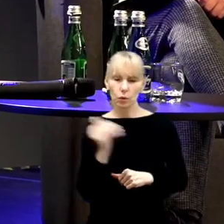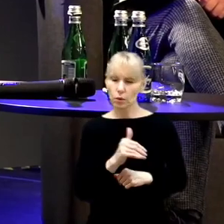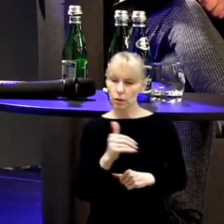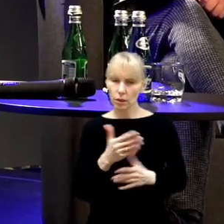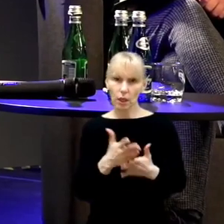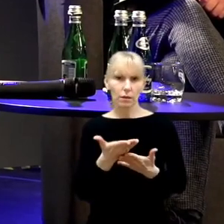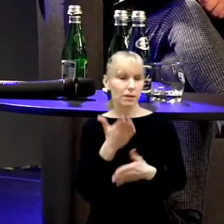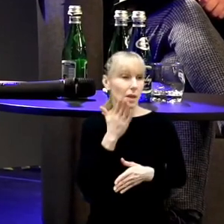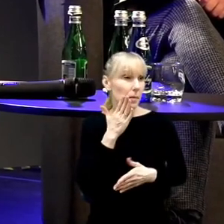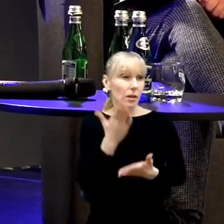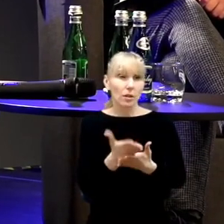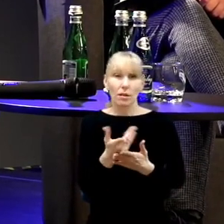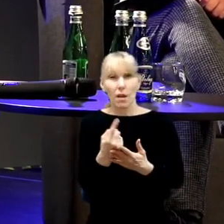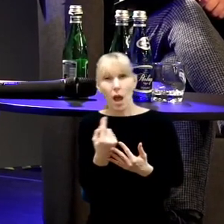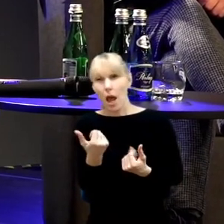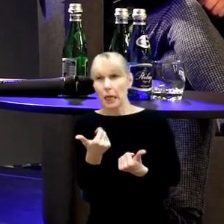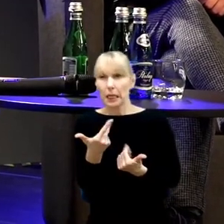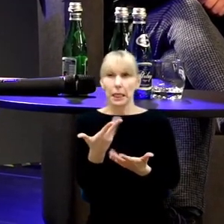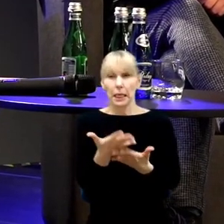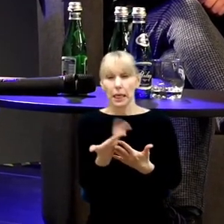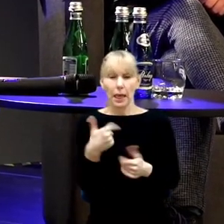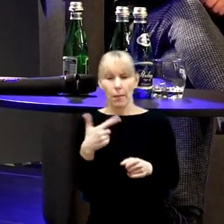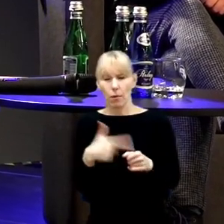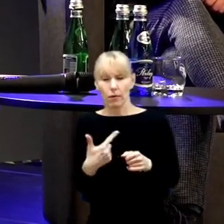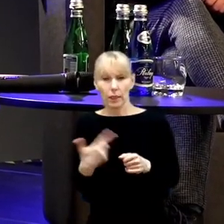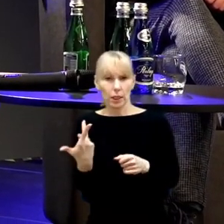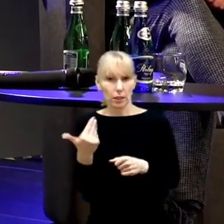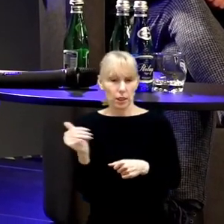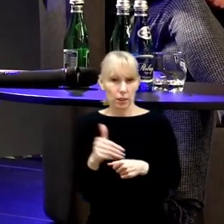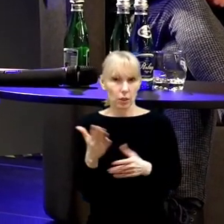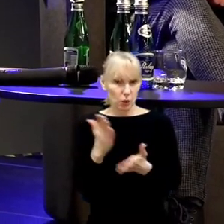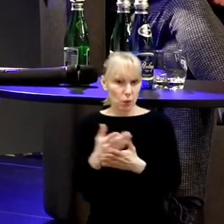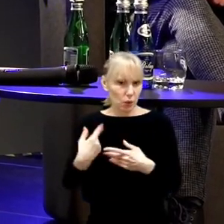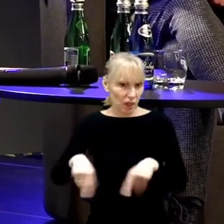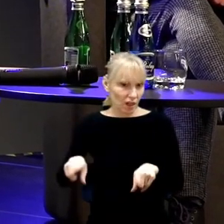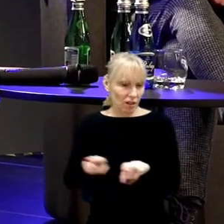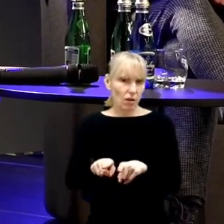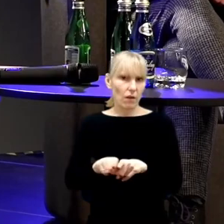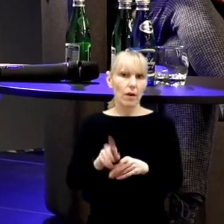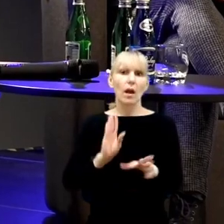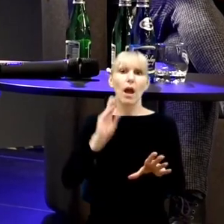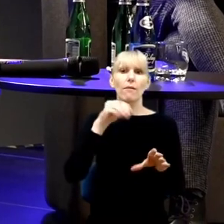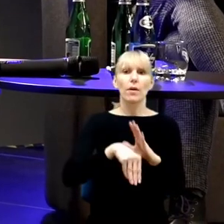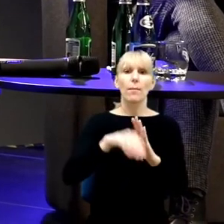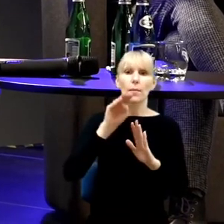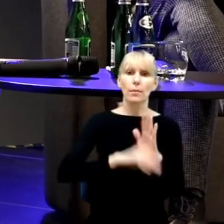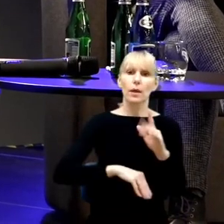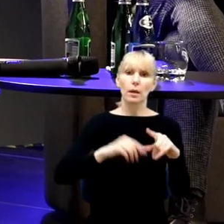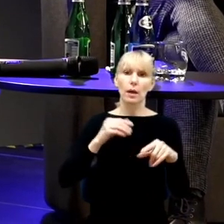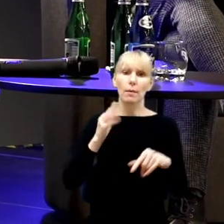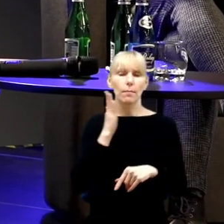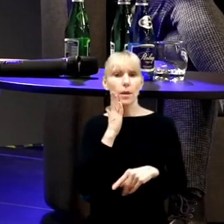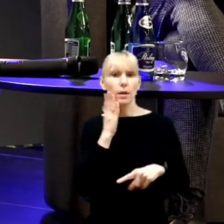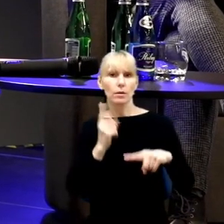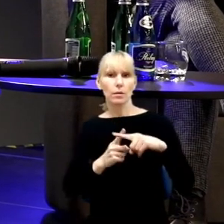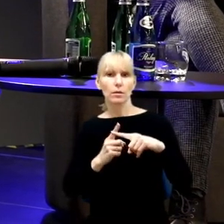Ile w tej chwili mieszkań zrealizowanych w ramach programu Mieszkanie+ przez PFR Nieruchomości